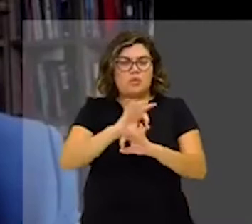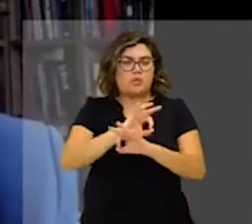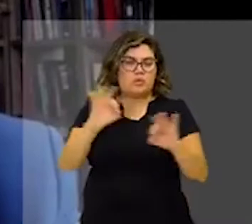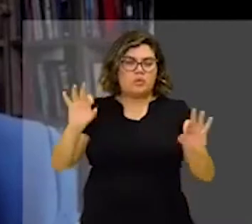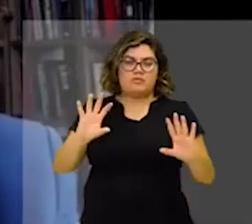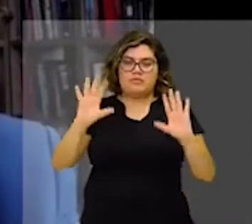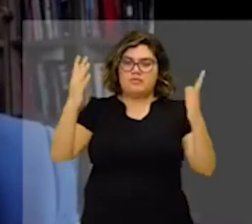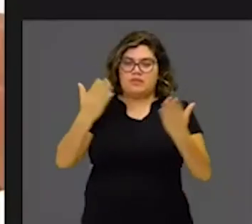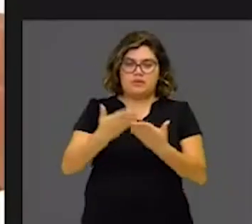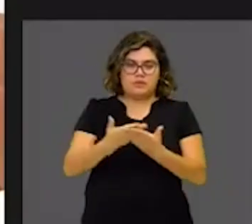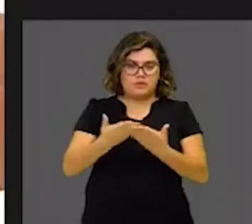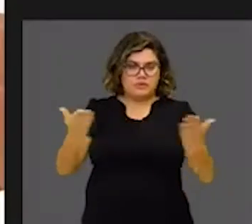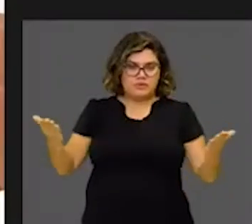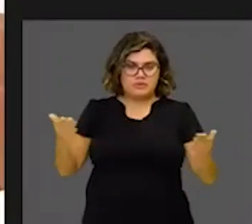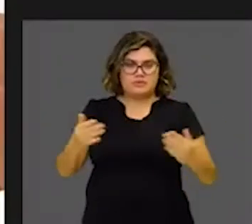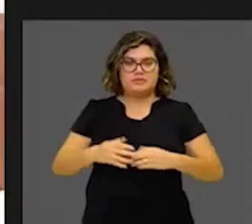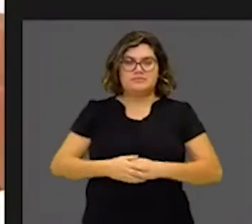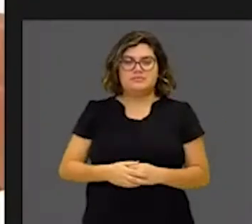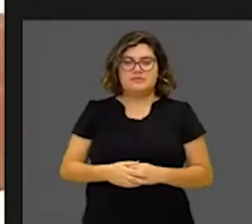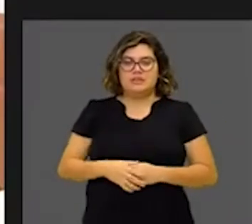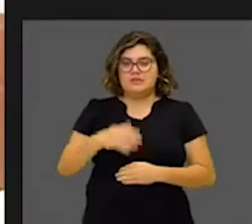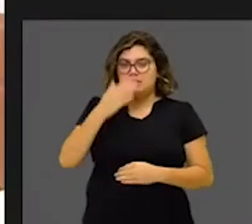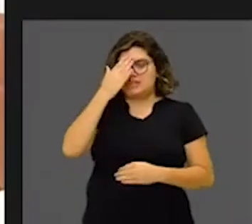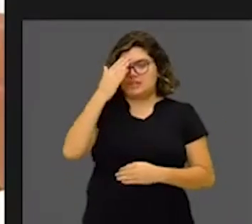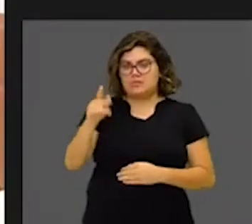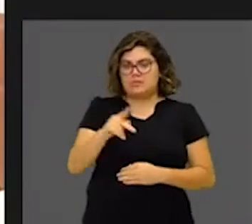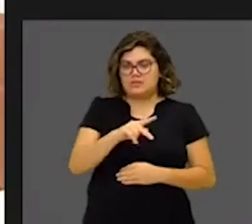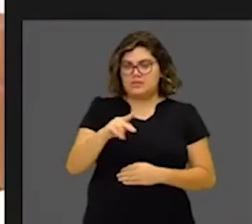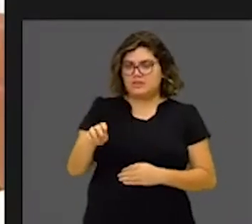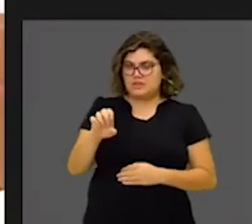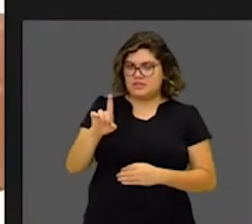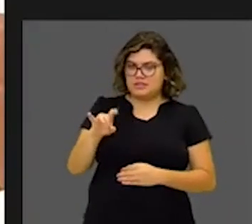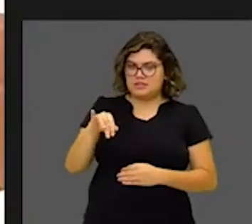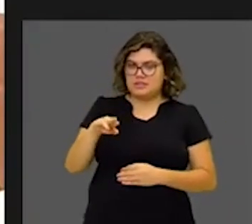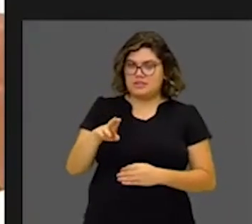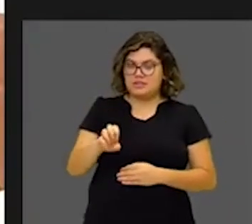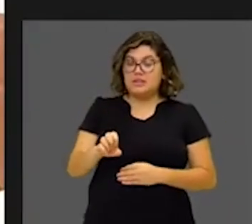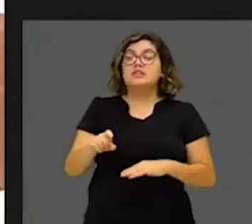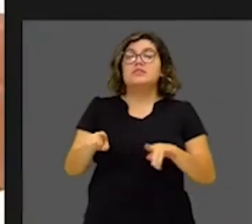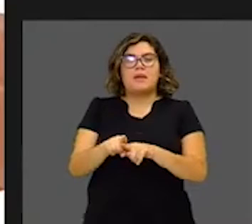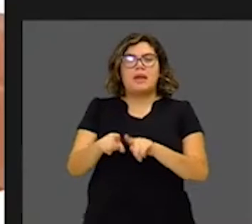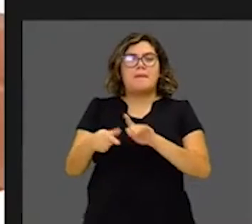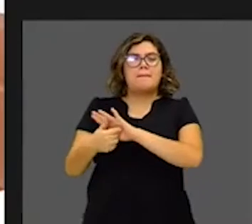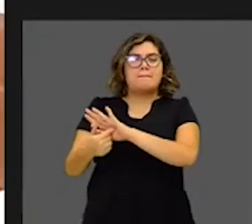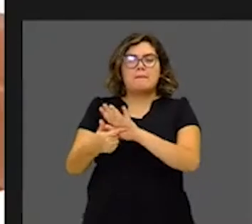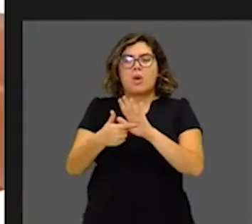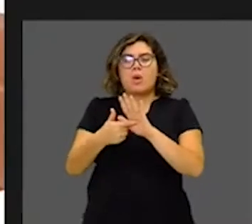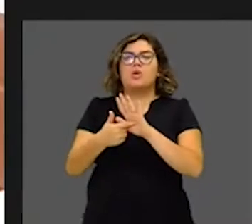bom obrigada professora Edilene que também já traz um dos recortes que aparece com grande frequência